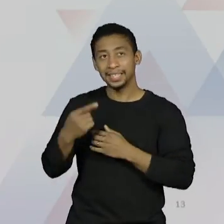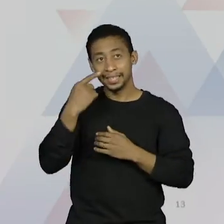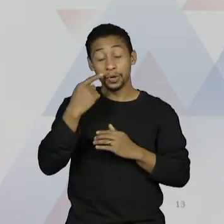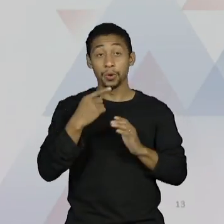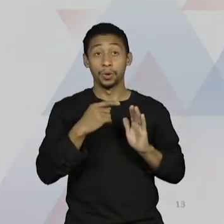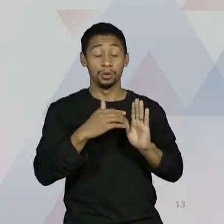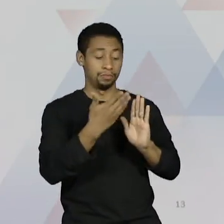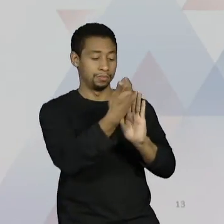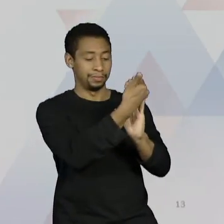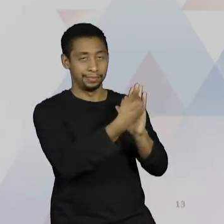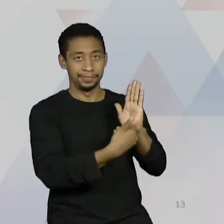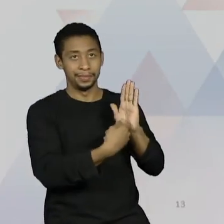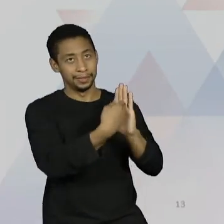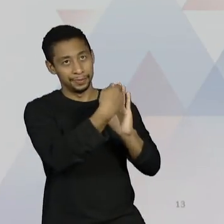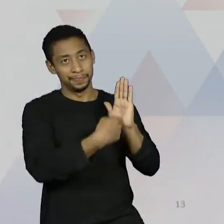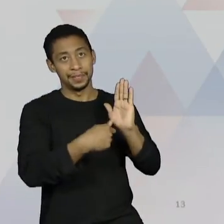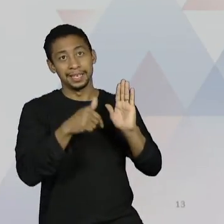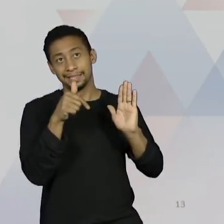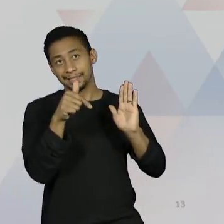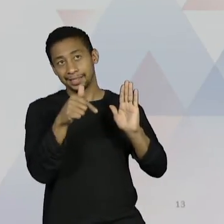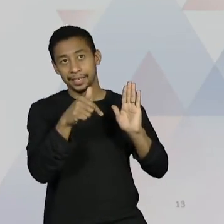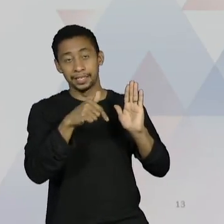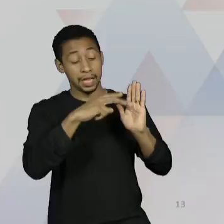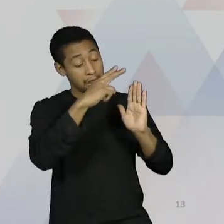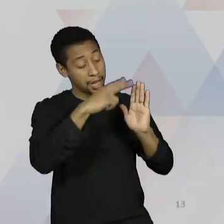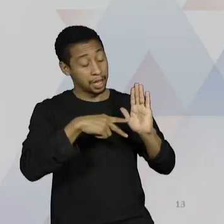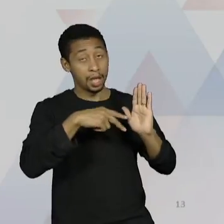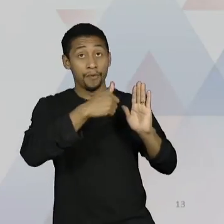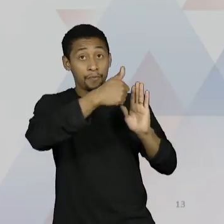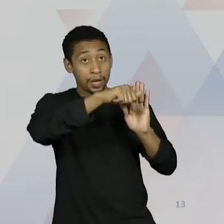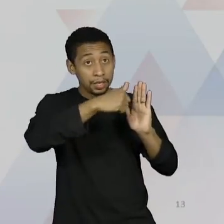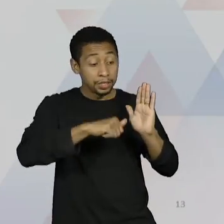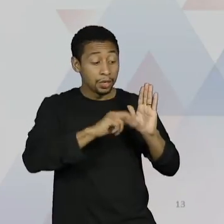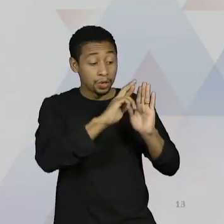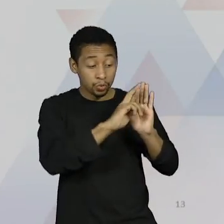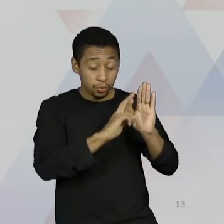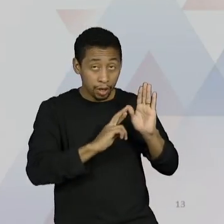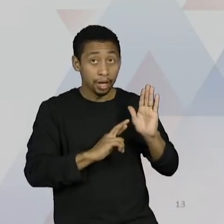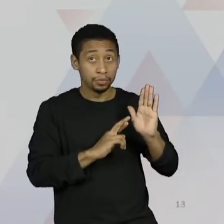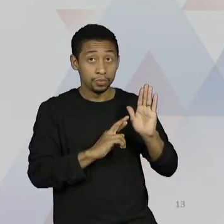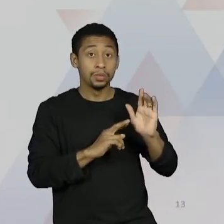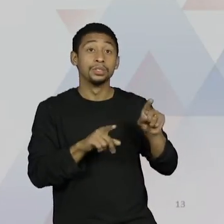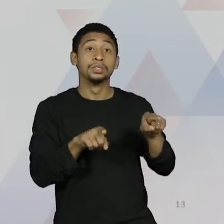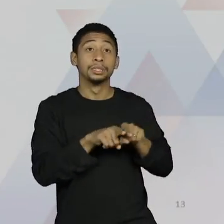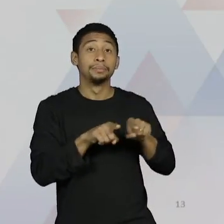APRESENTAÇÃO DOS RESULTADOS; ASSISTA AO VÍDEO BASE SOBRE O PROCESSO DE AVALIAÇÃO E